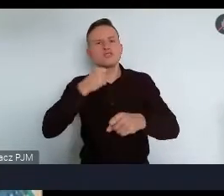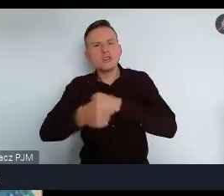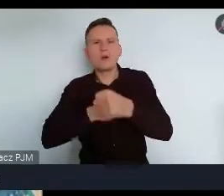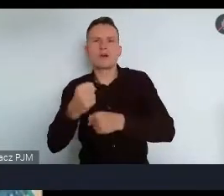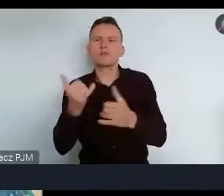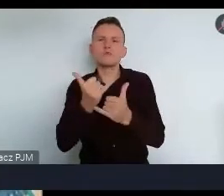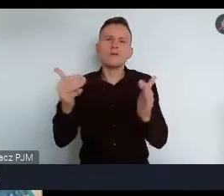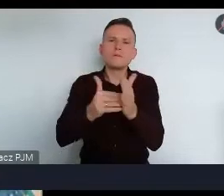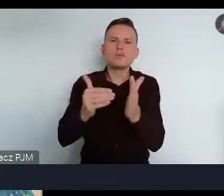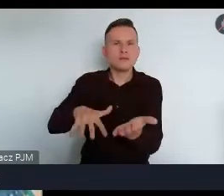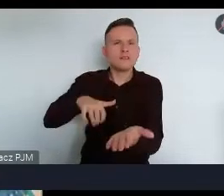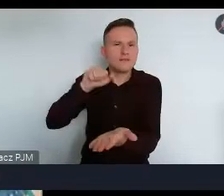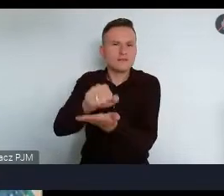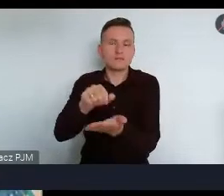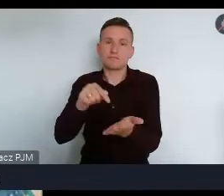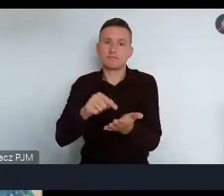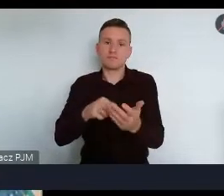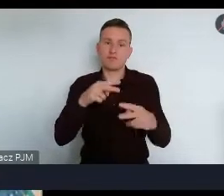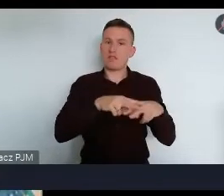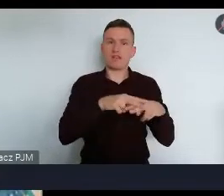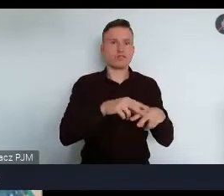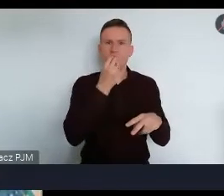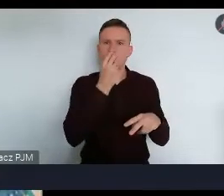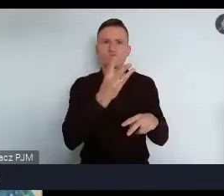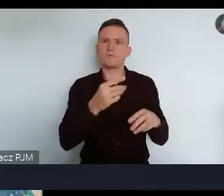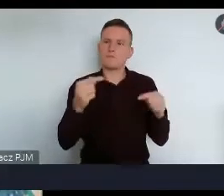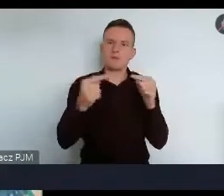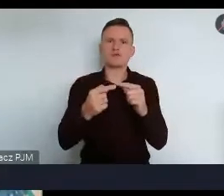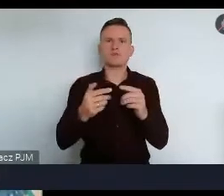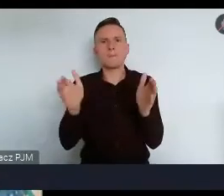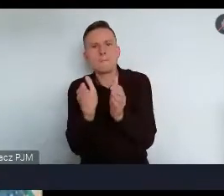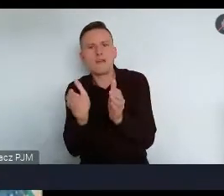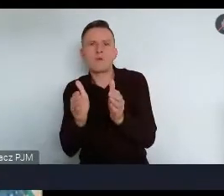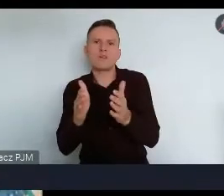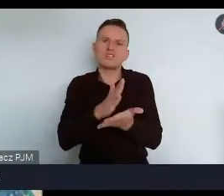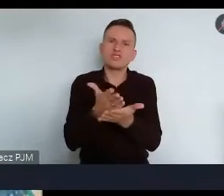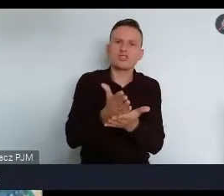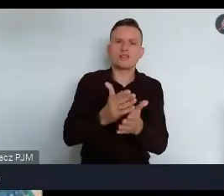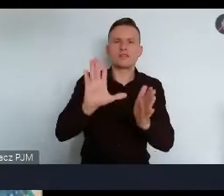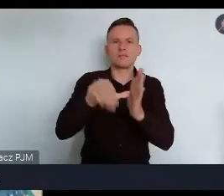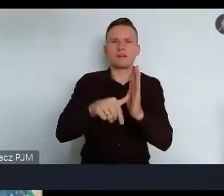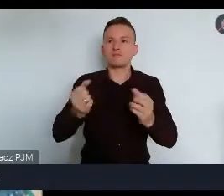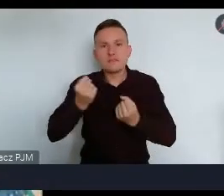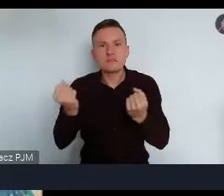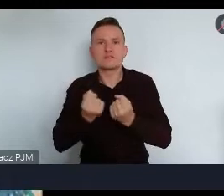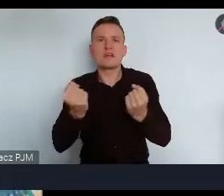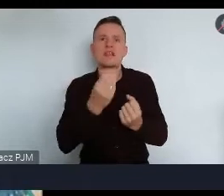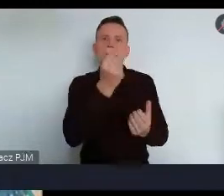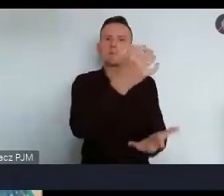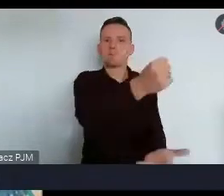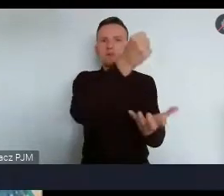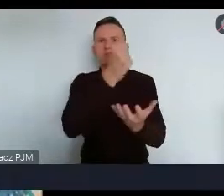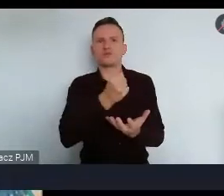To doskonałe narzędzie dla małych i średnich miast, które chcą ubiegać się o fundusze unijne. Tak jak na przykład fundusze spójności,